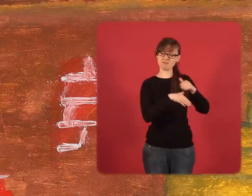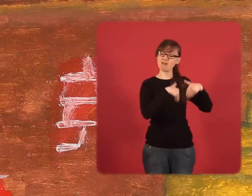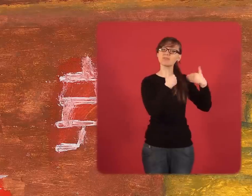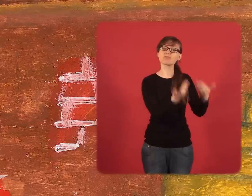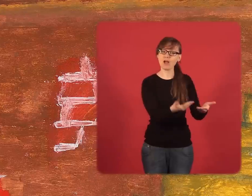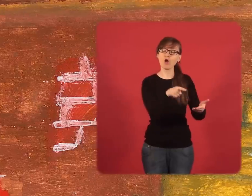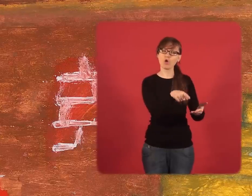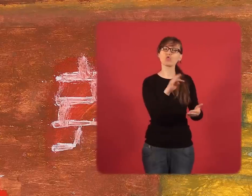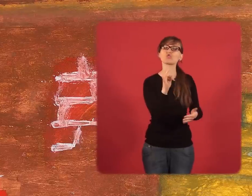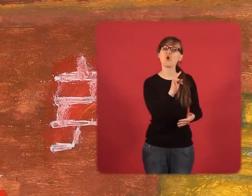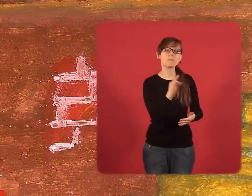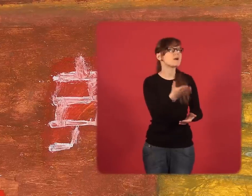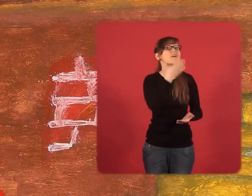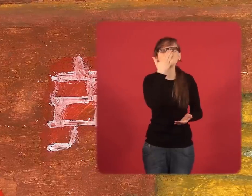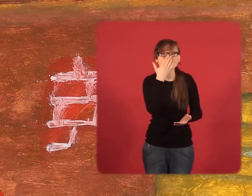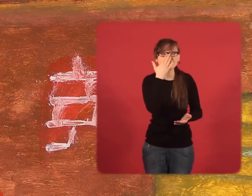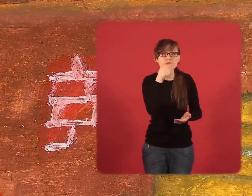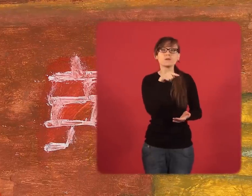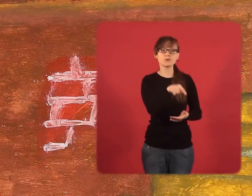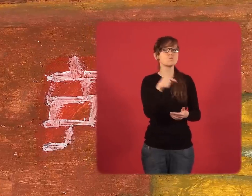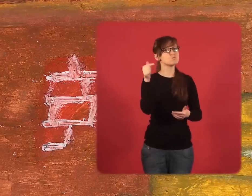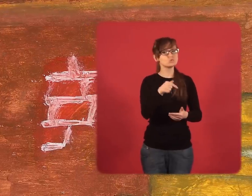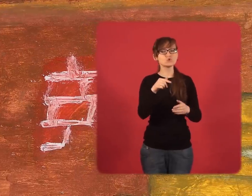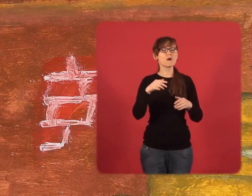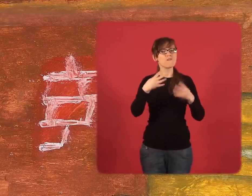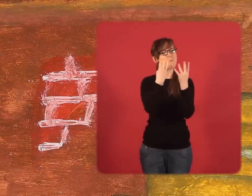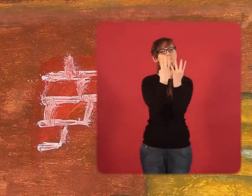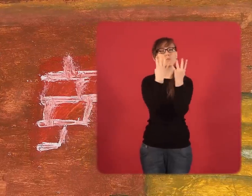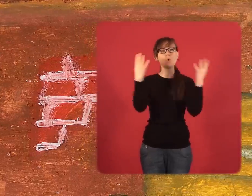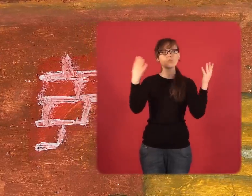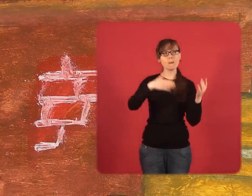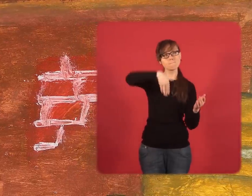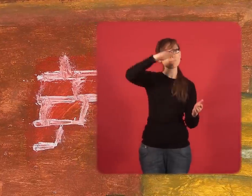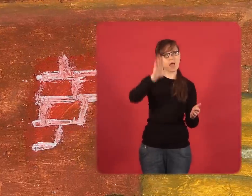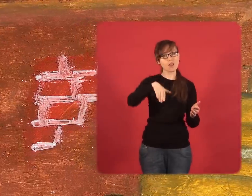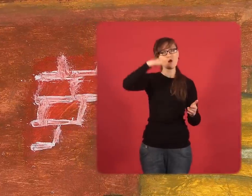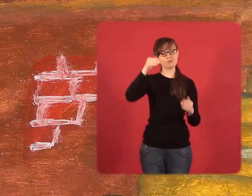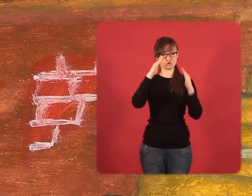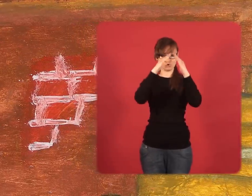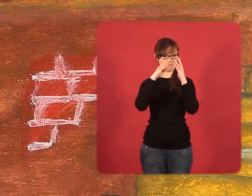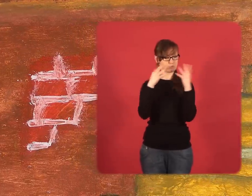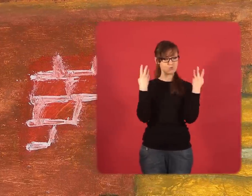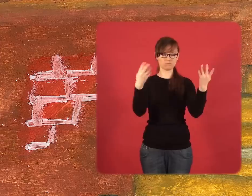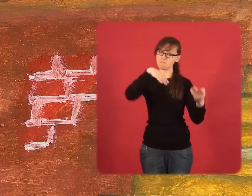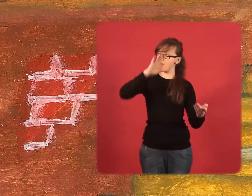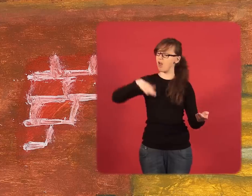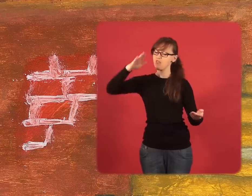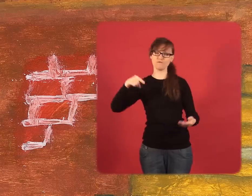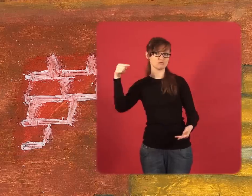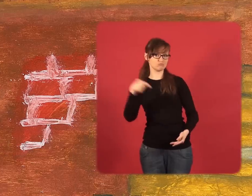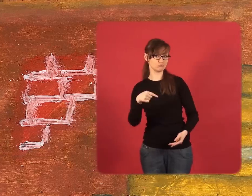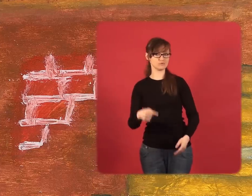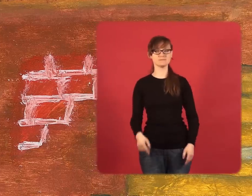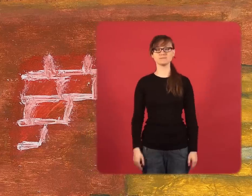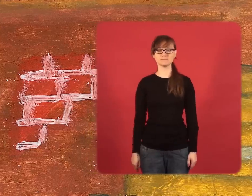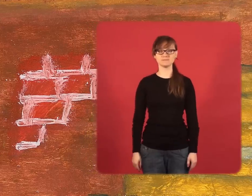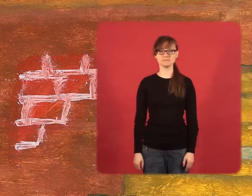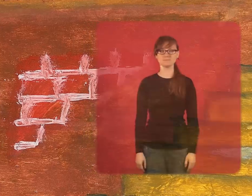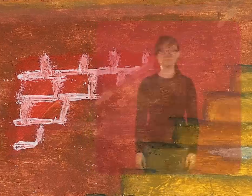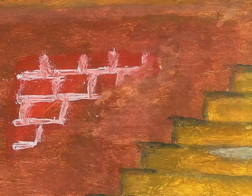Ukarała Tomka -- w sobotę Tomek miał pomalować cały płot wokół domu.